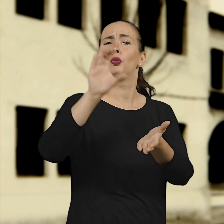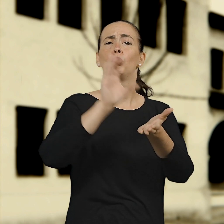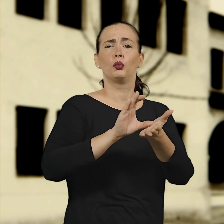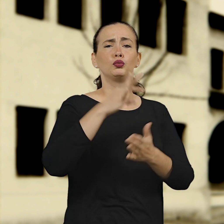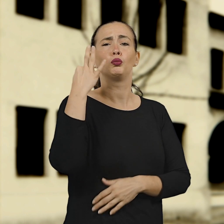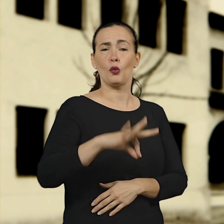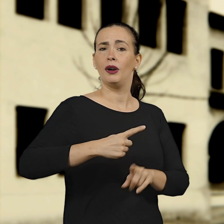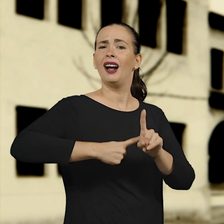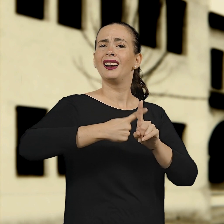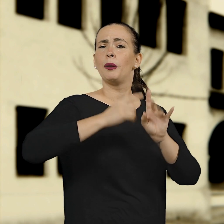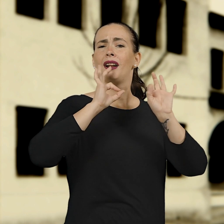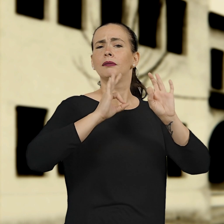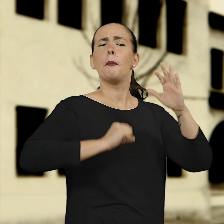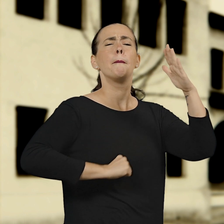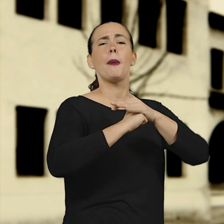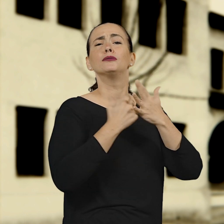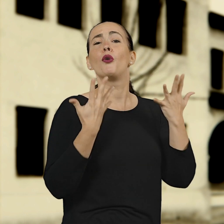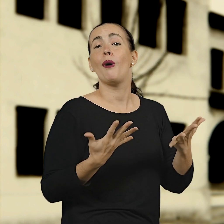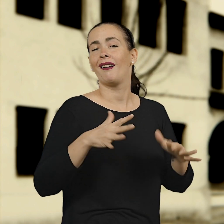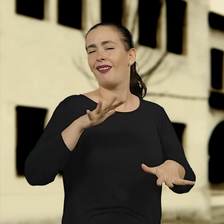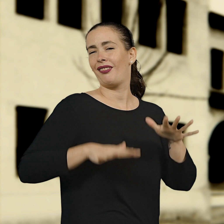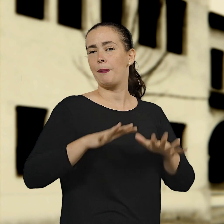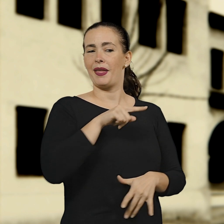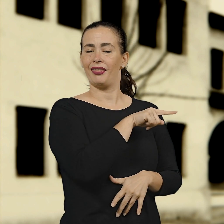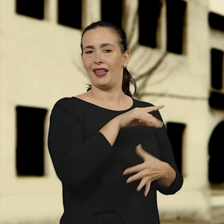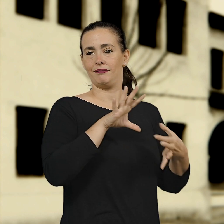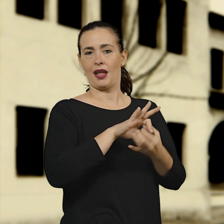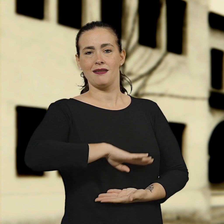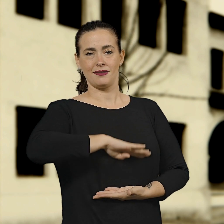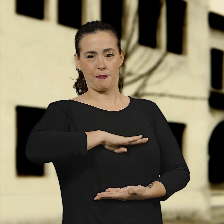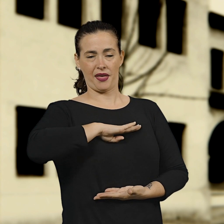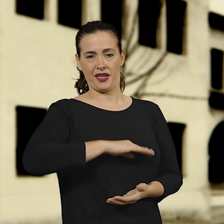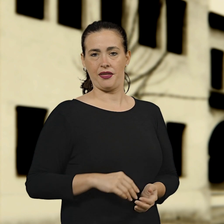el nivell màxim d’estudis en funció únicament de la seva capacitat.